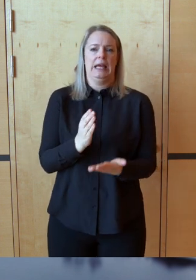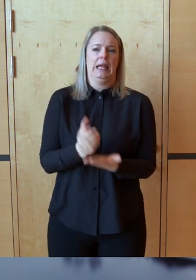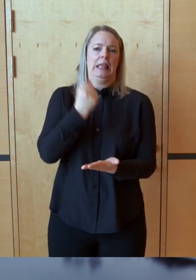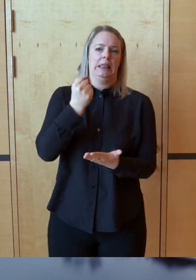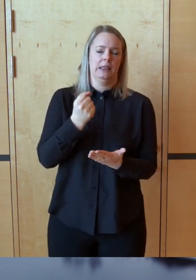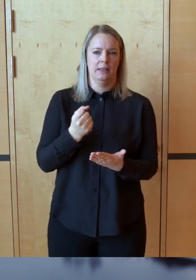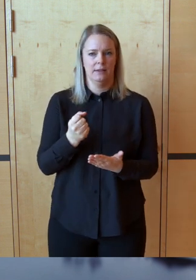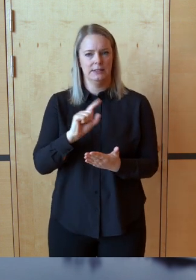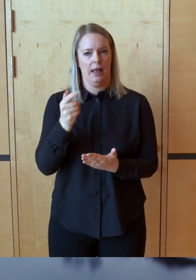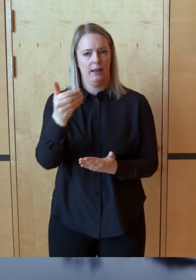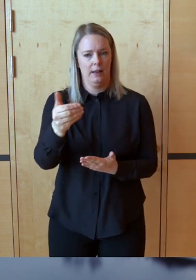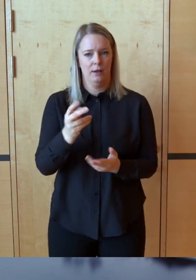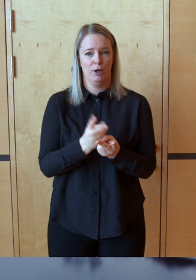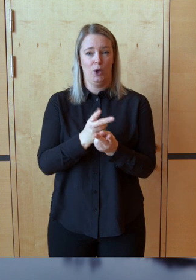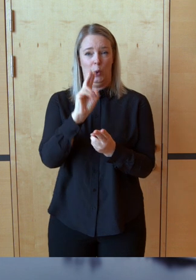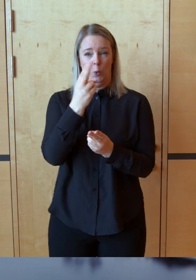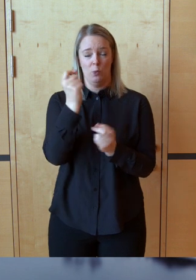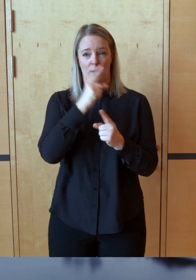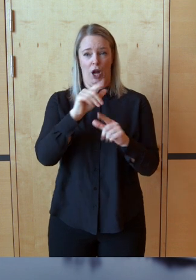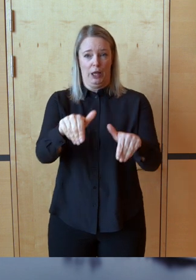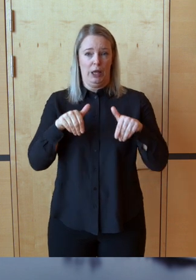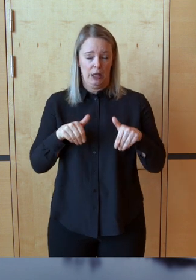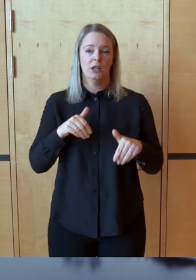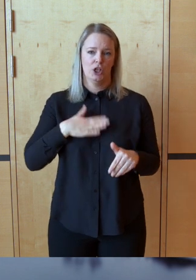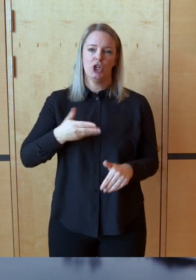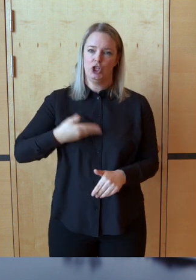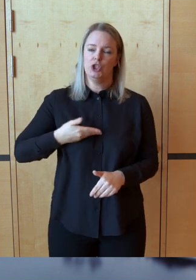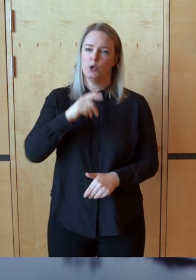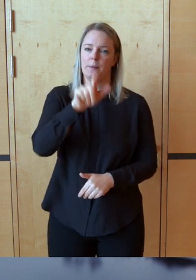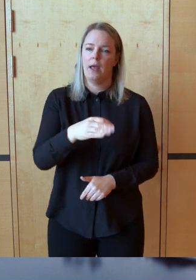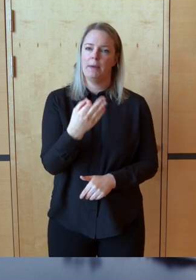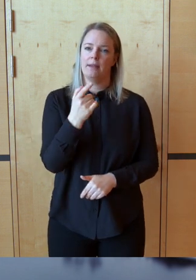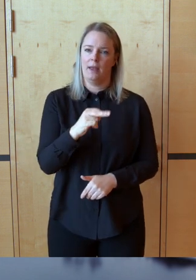Och sen kan man inte backa på det Jag tycker faktiskt om dig Peter att du har fått ärva den här